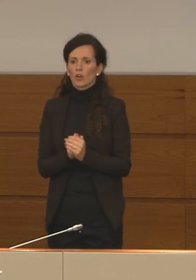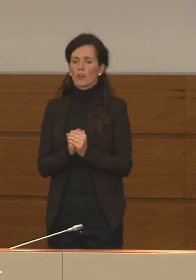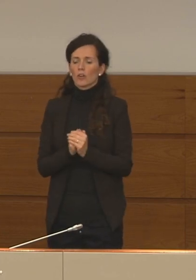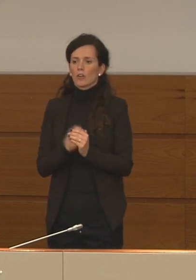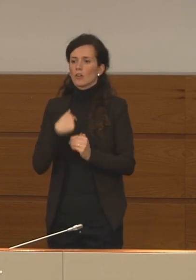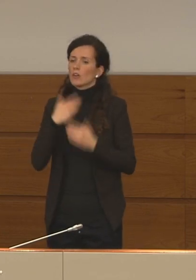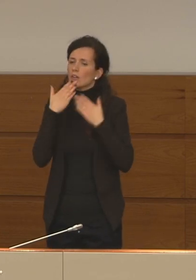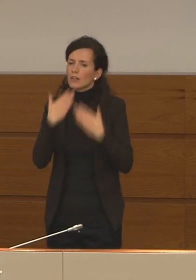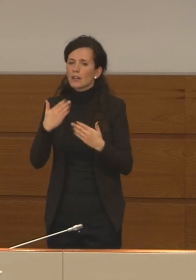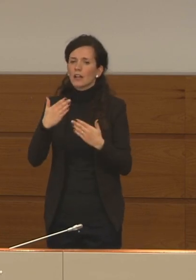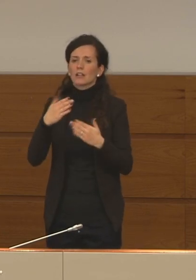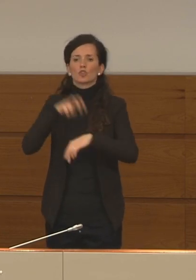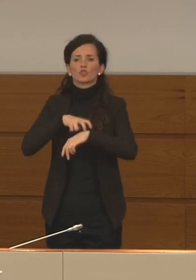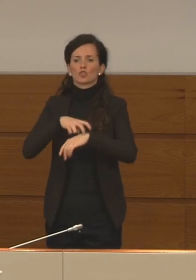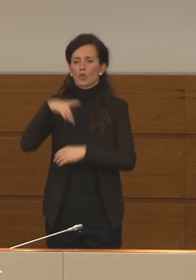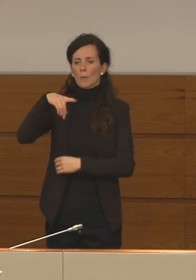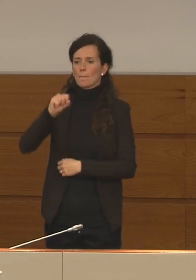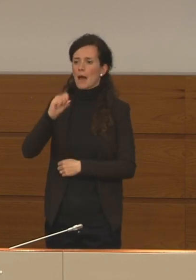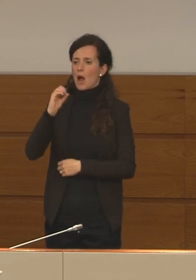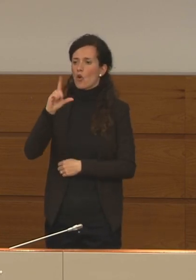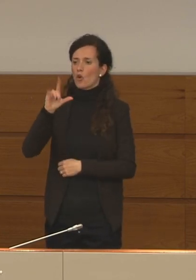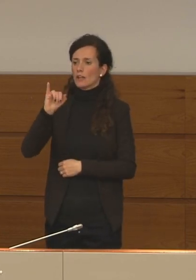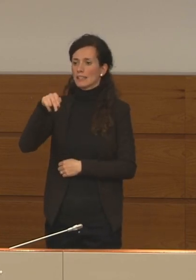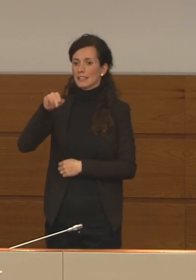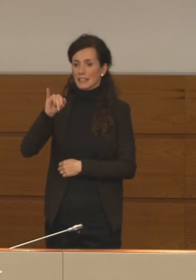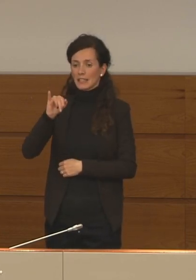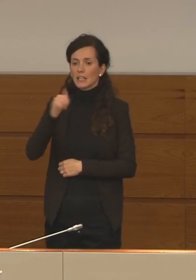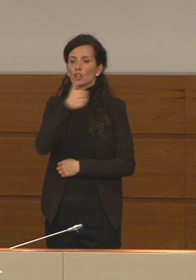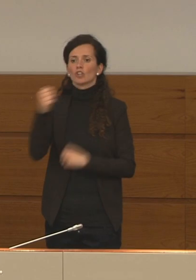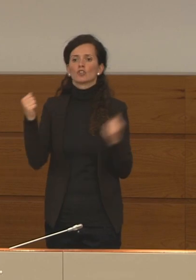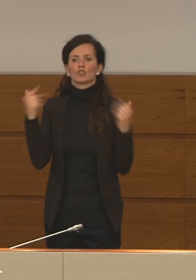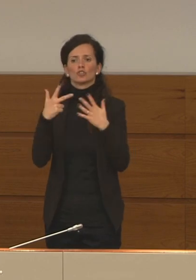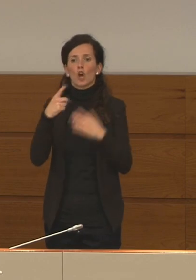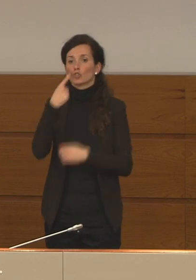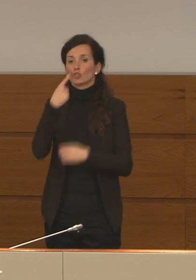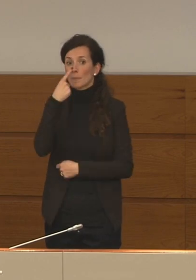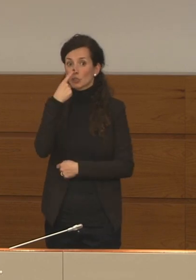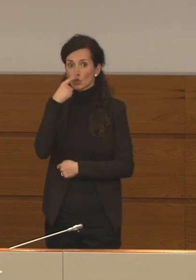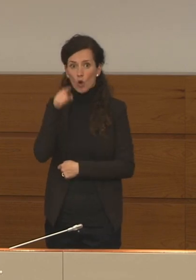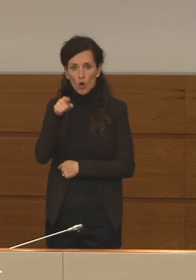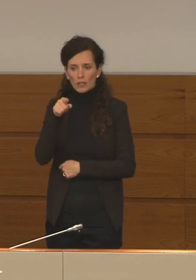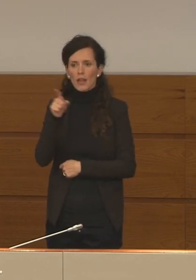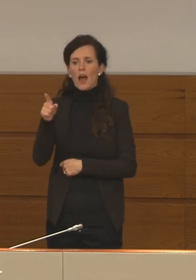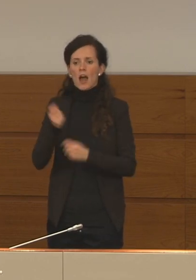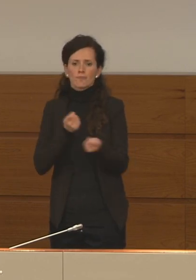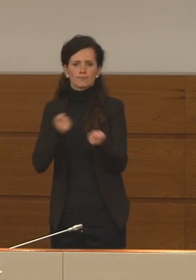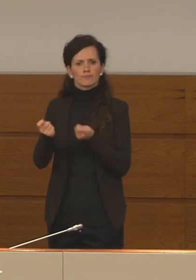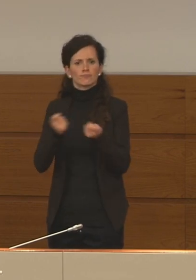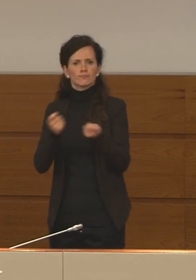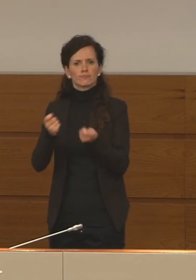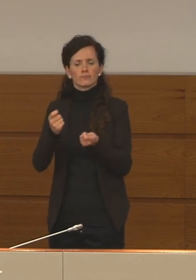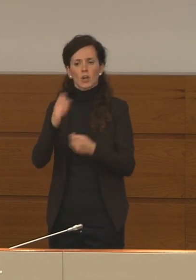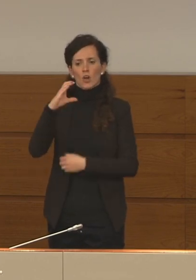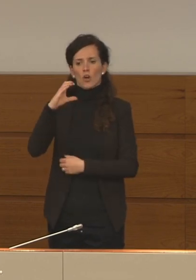dottor Paolini del 118 di Pistoia che gestisce la CROSS questa struttura di